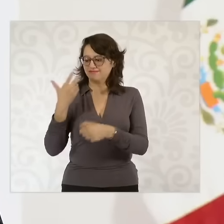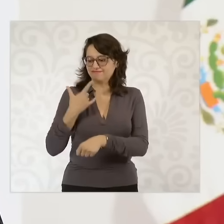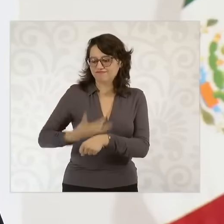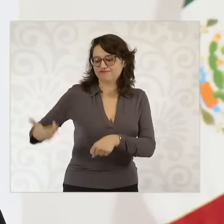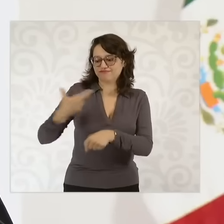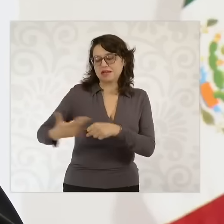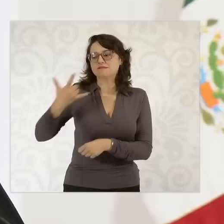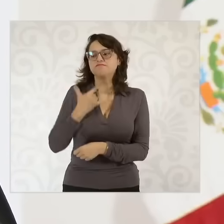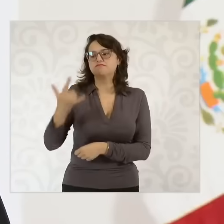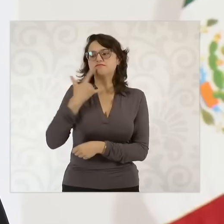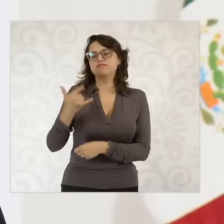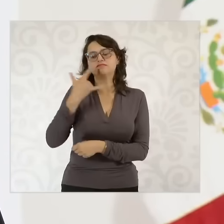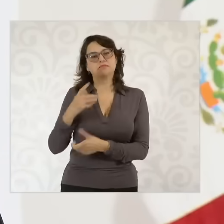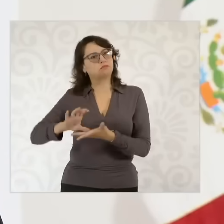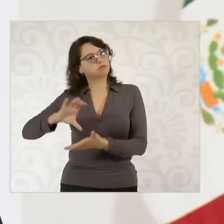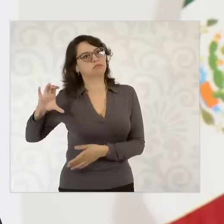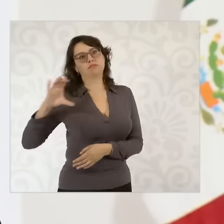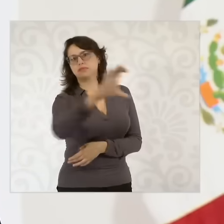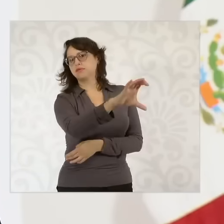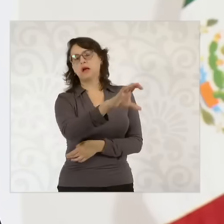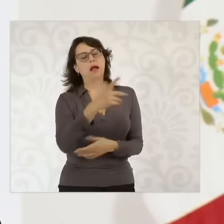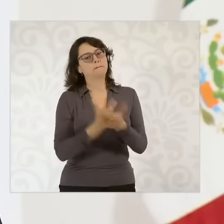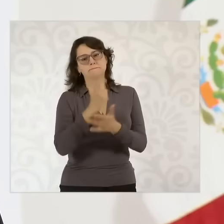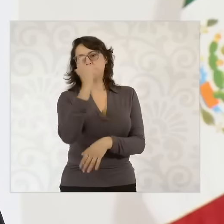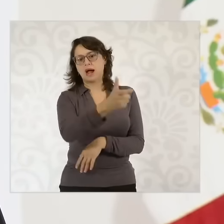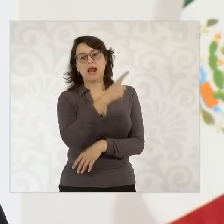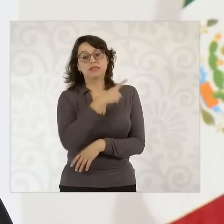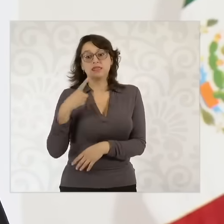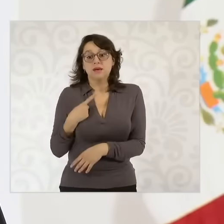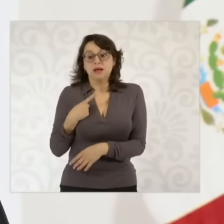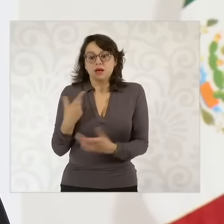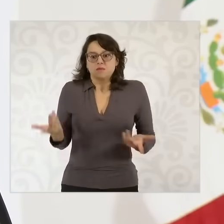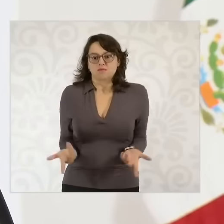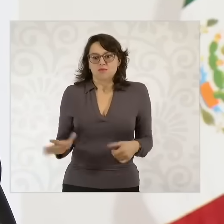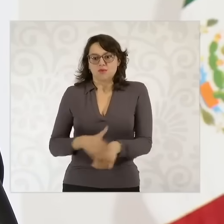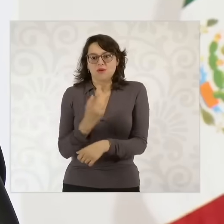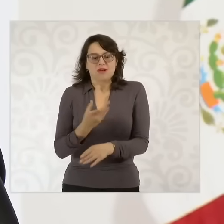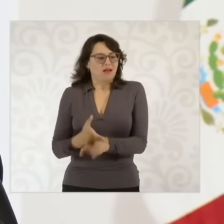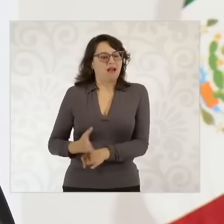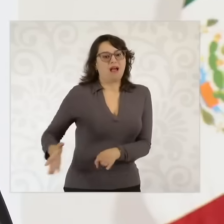dejado esta dinámica eh que implementada en las administraciones anteriores a los gobiernos de